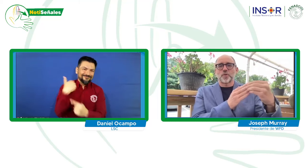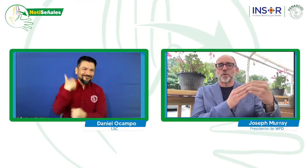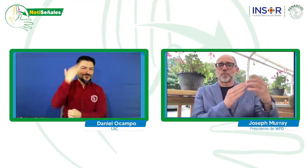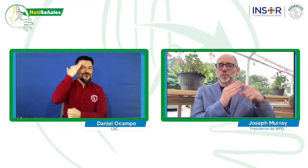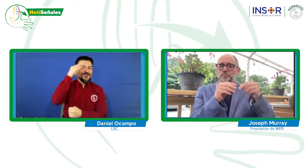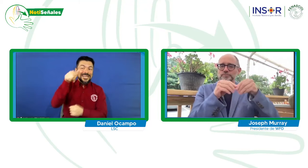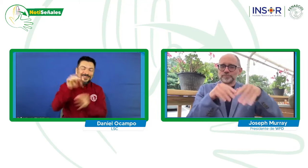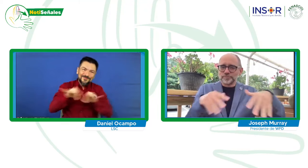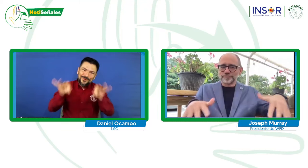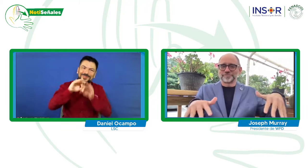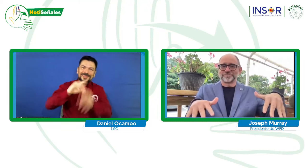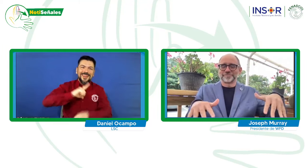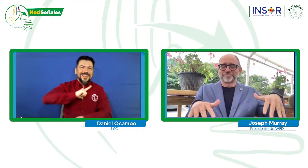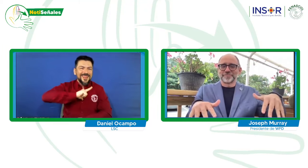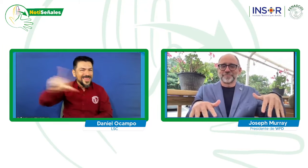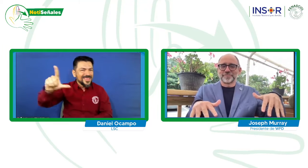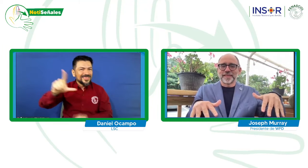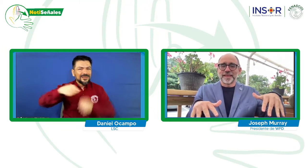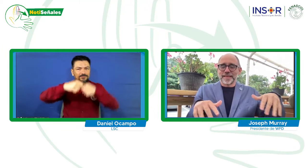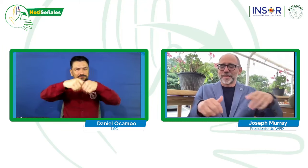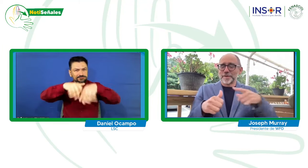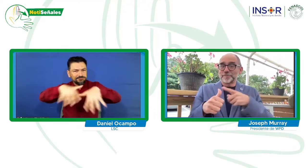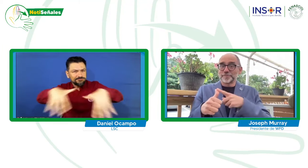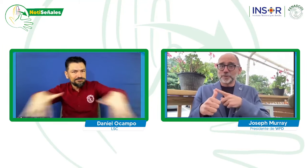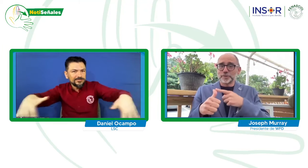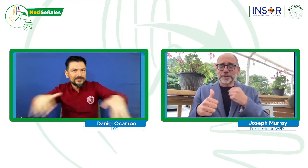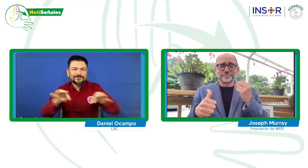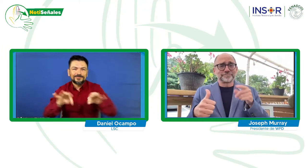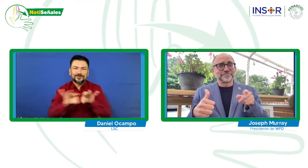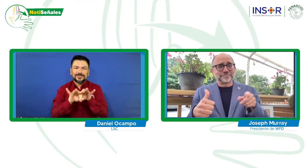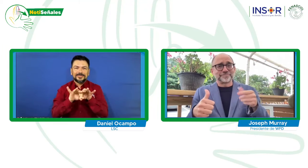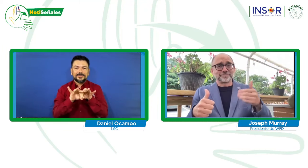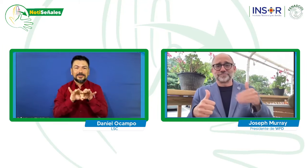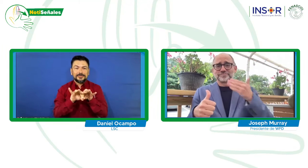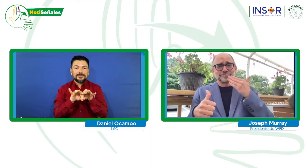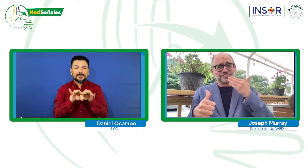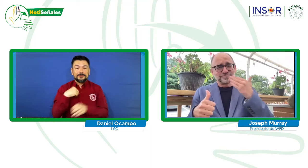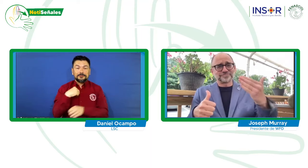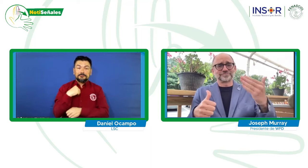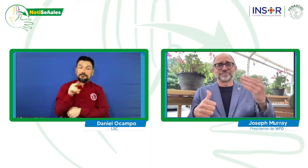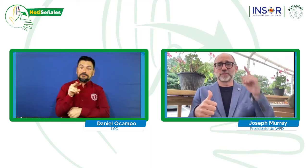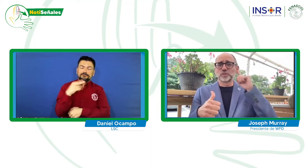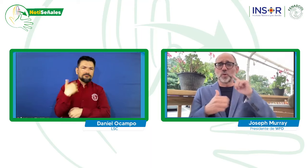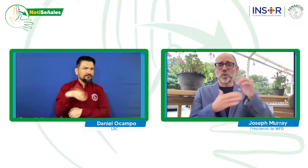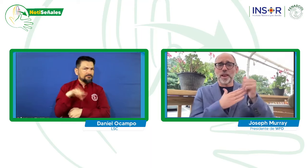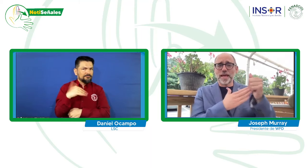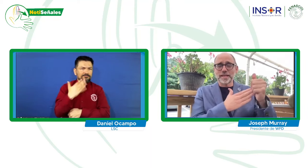que Giovanni es el resultado de eso. El resultado de una